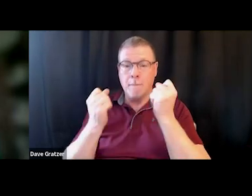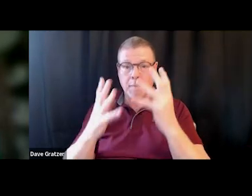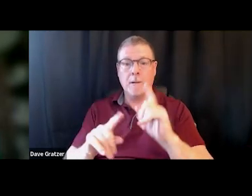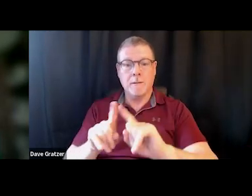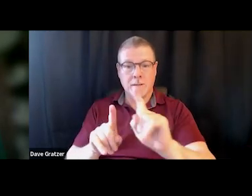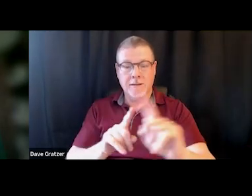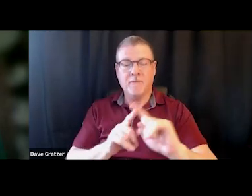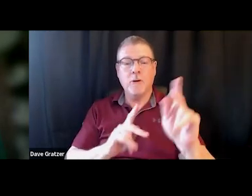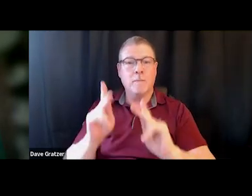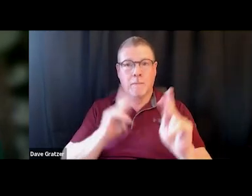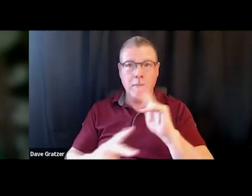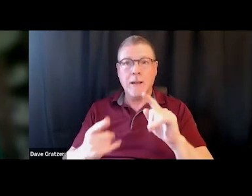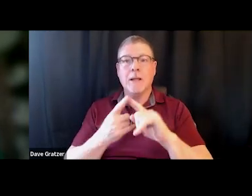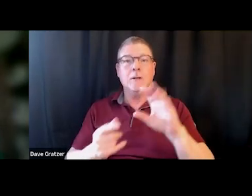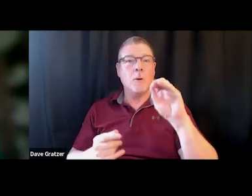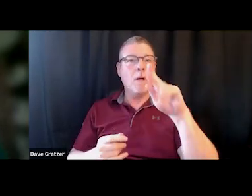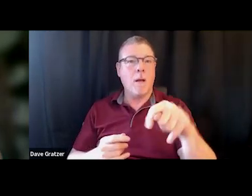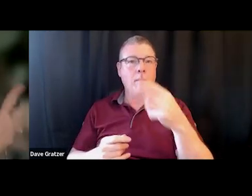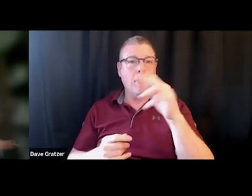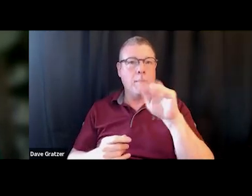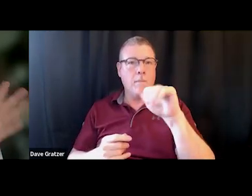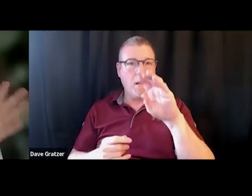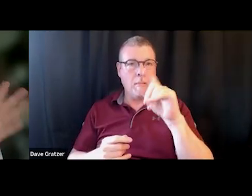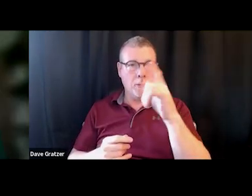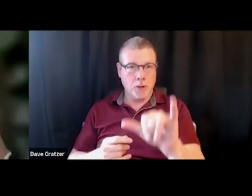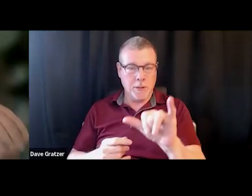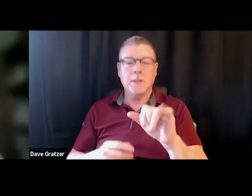por lo que la oftalmología podría ser una buena referencia solo para evaluar y valorar eso,